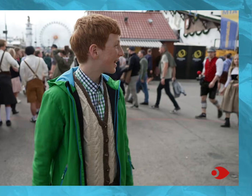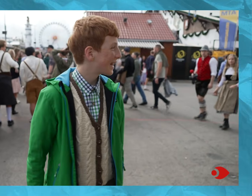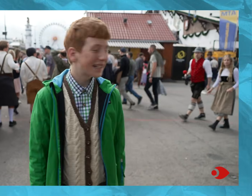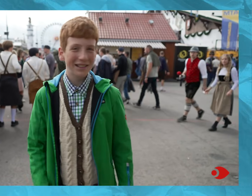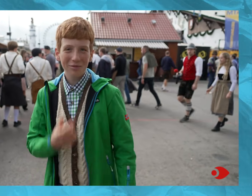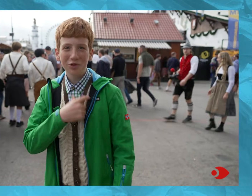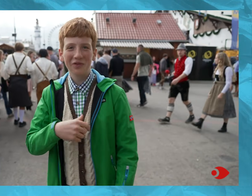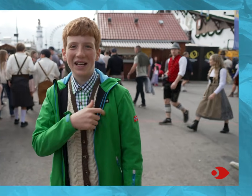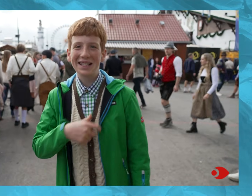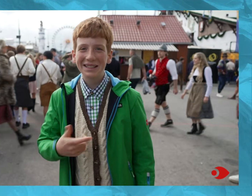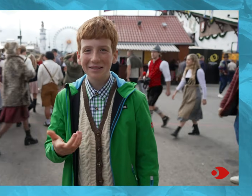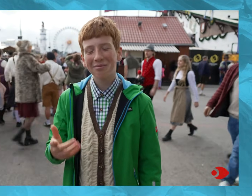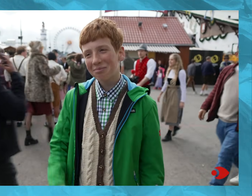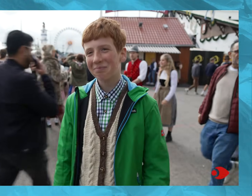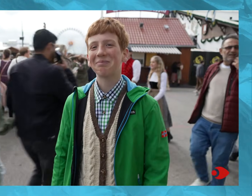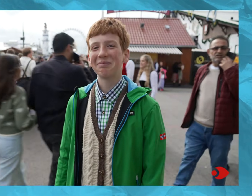Das war schön. Aus der Schweiz.